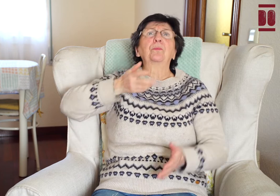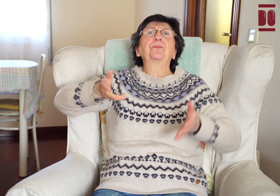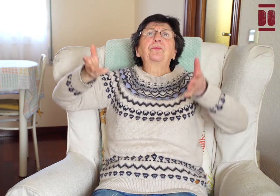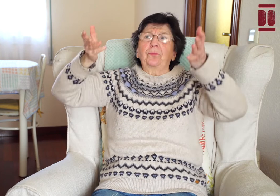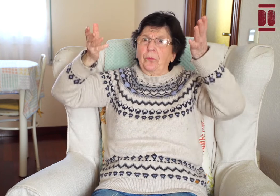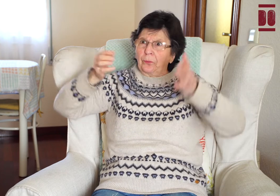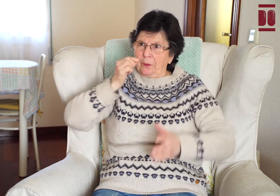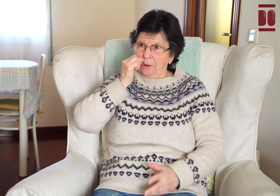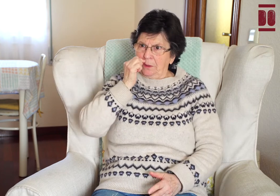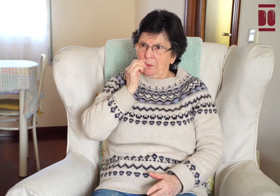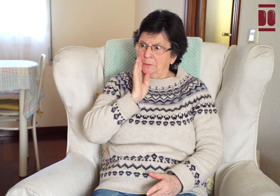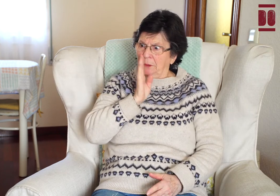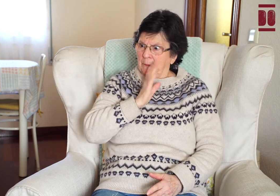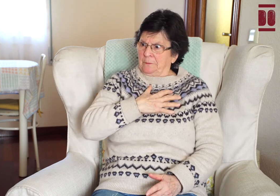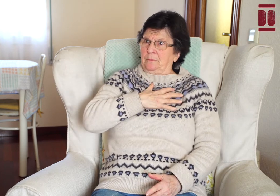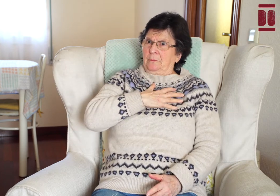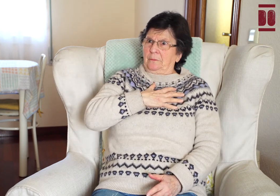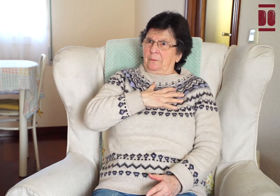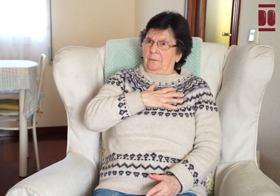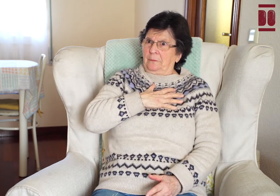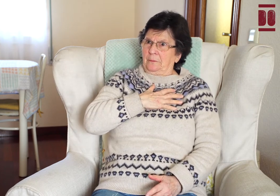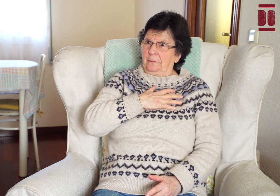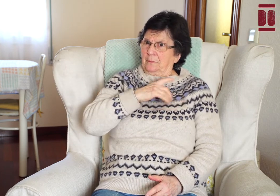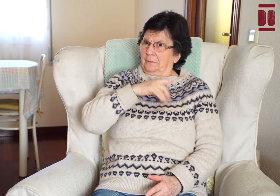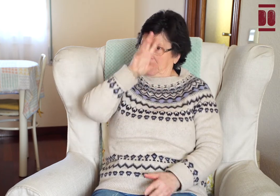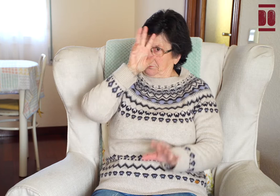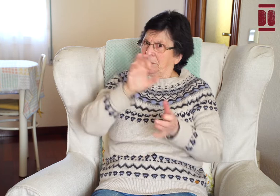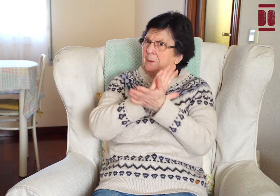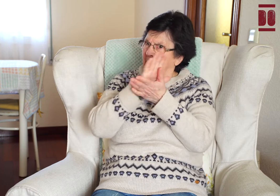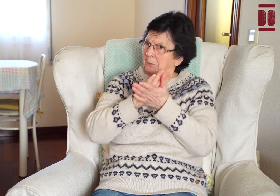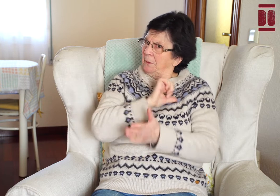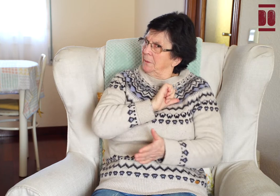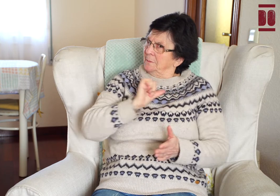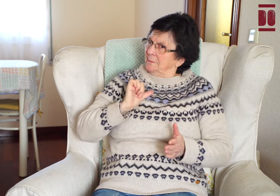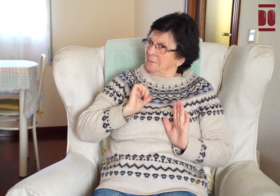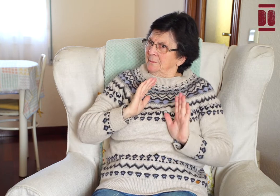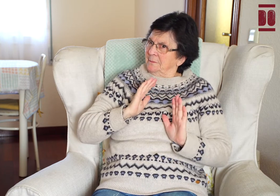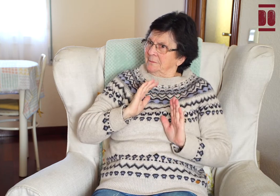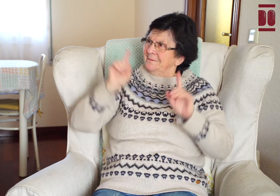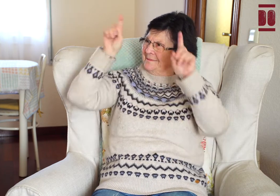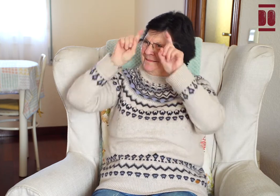Ella se quedaba sorprendida al verme hablar con mis propios signos. Nadie me enseñaba, yo observaba y